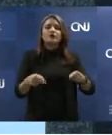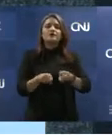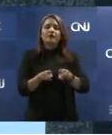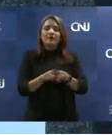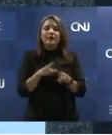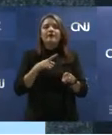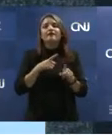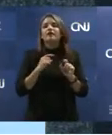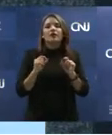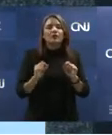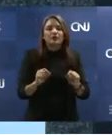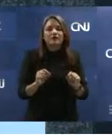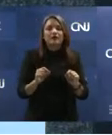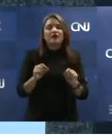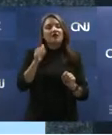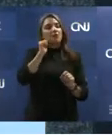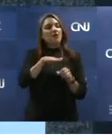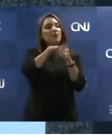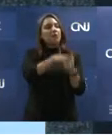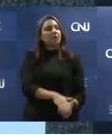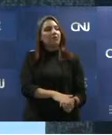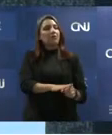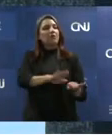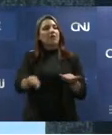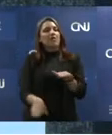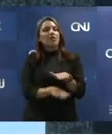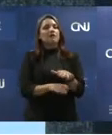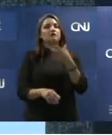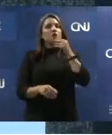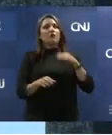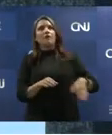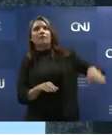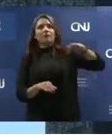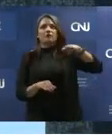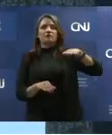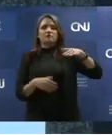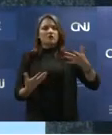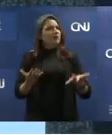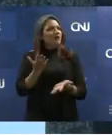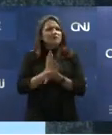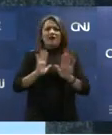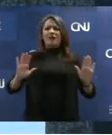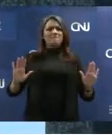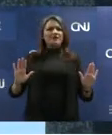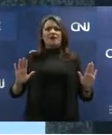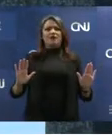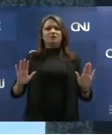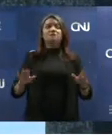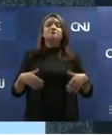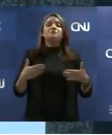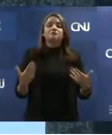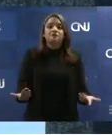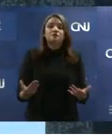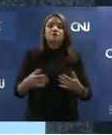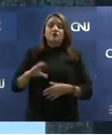da inferioridade ou superioridade de qualquer dos gêneros. Nesse contexto, o Conselho Nacional de Justiça instituiu